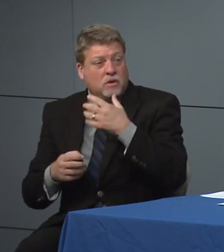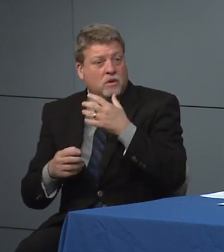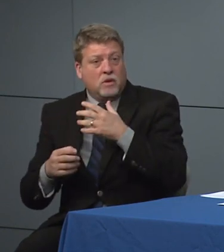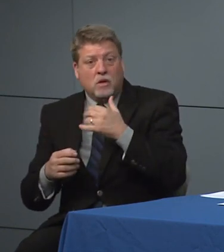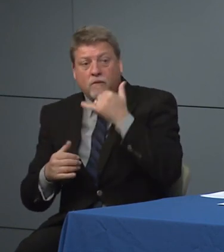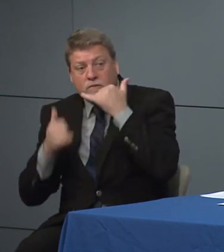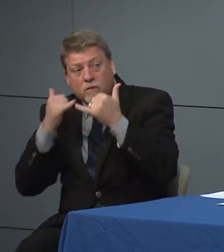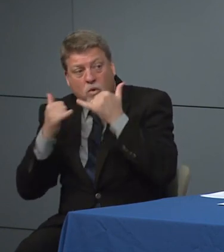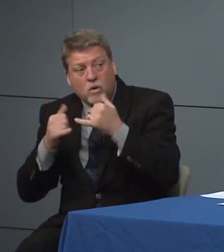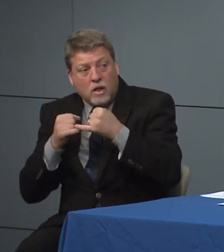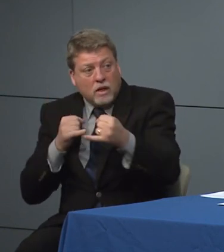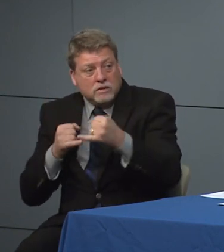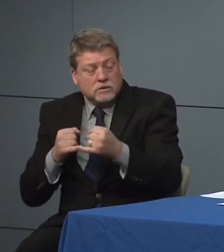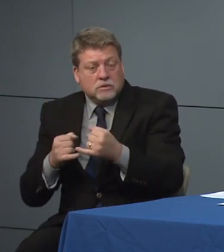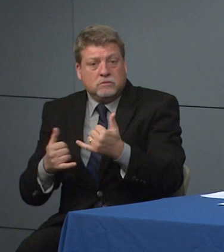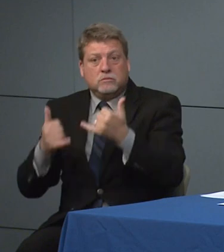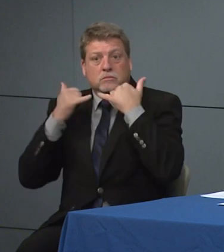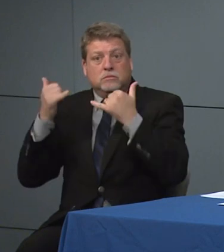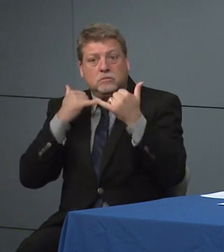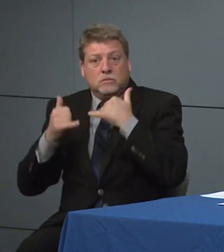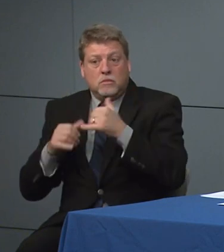Dónde se puede llamar gratuitamente o departamento de